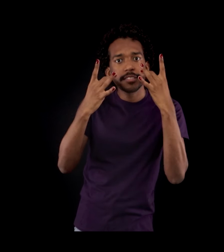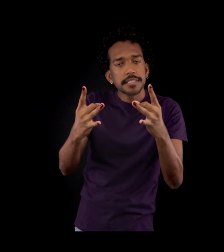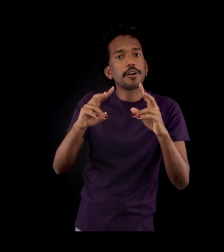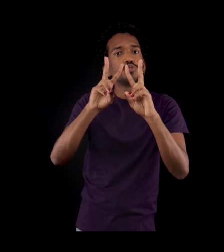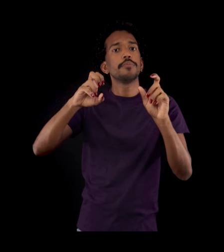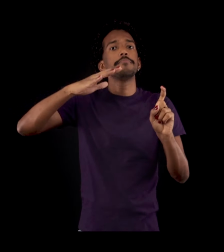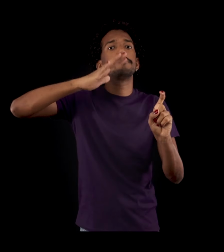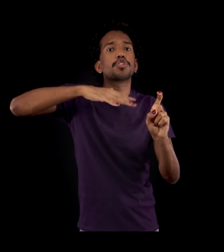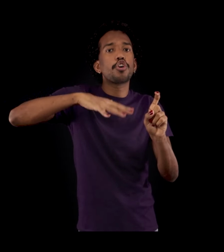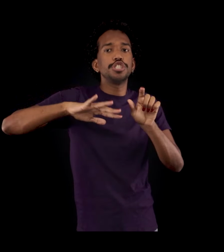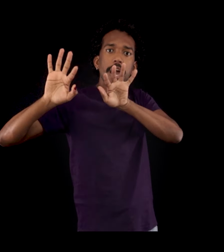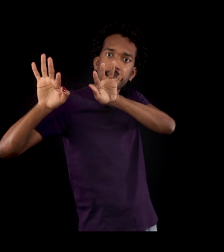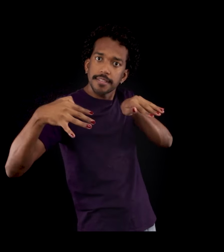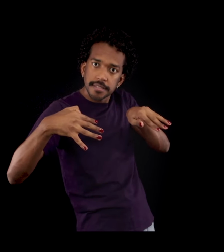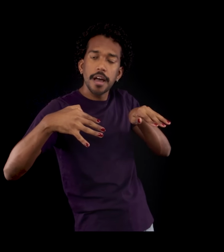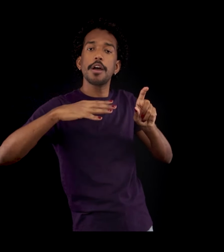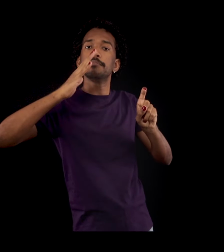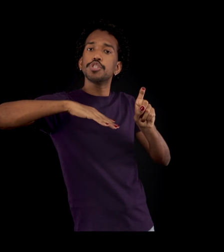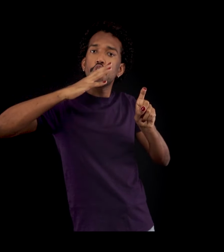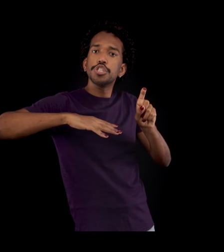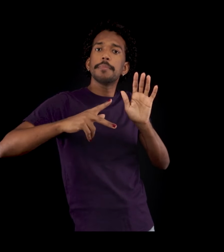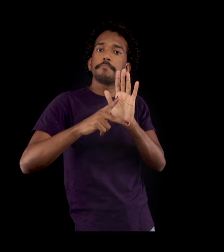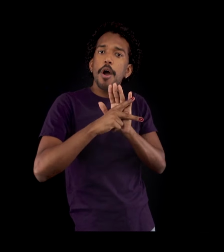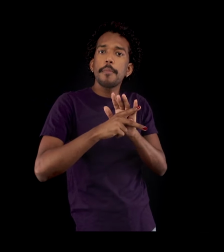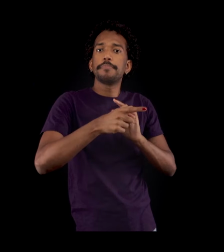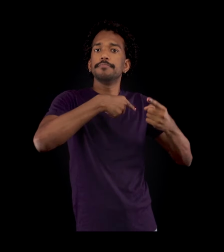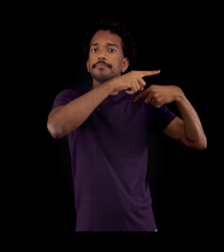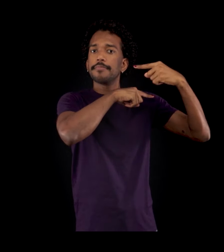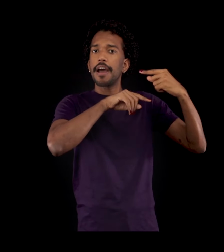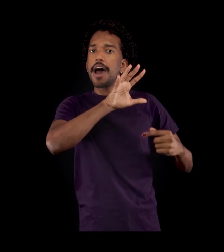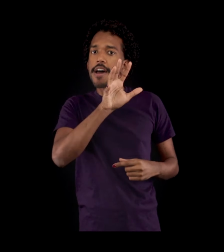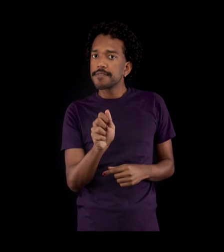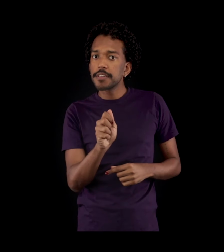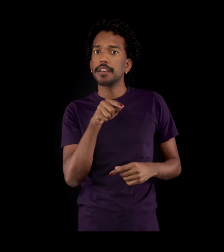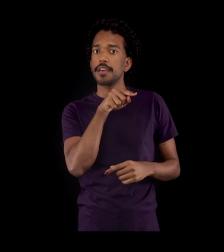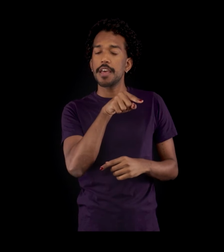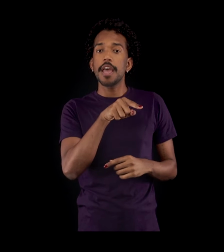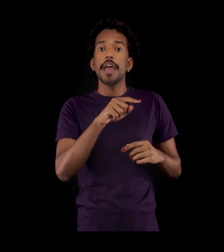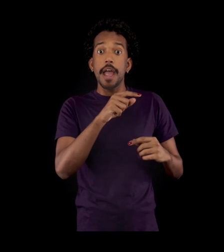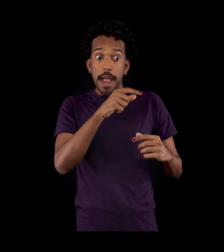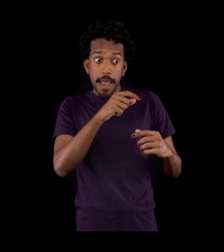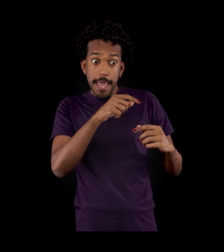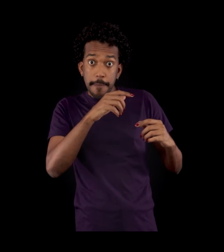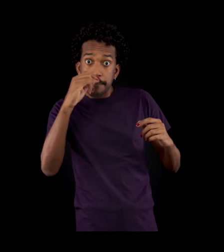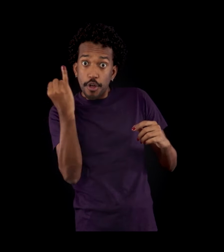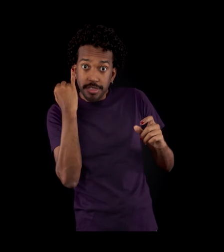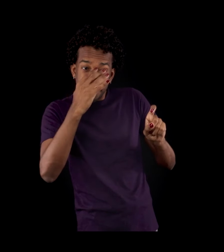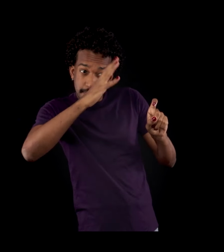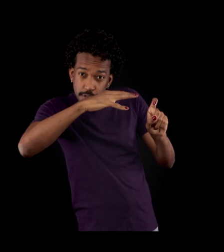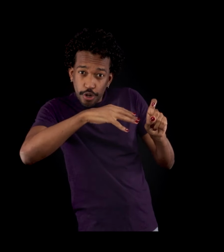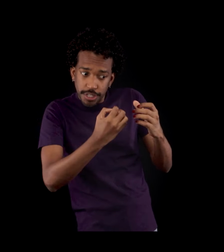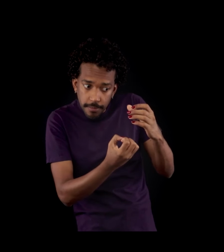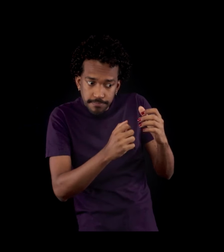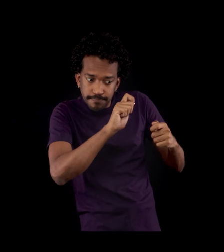da importância da mitologia na criação coreográfica e na música também.